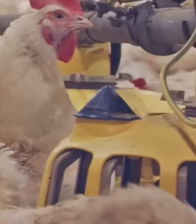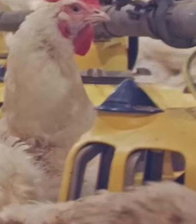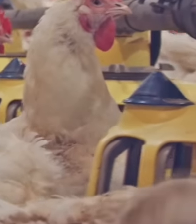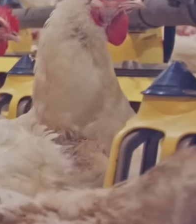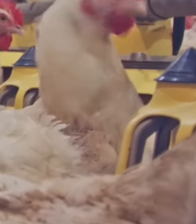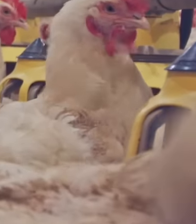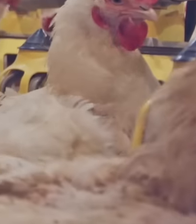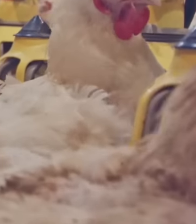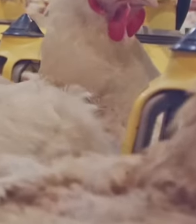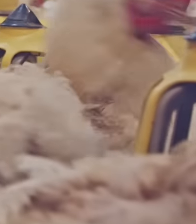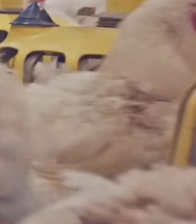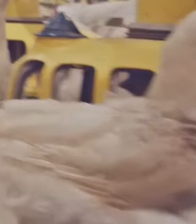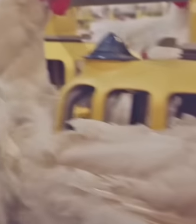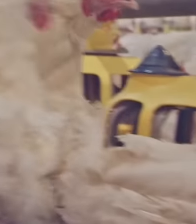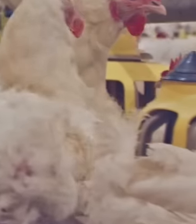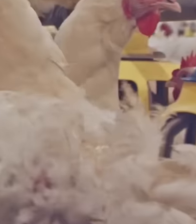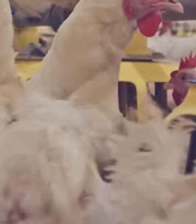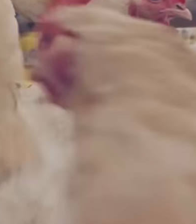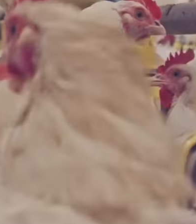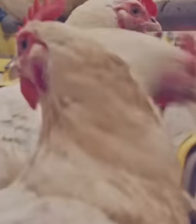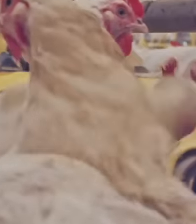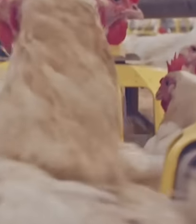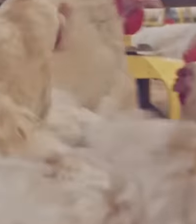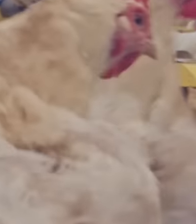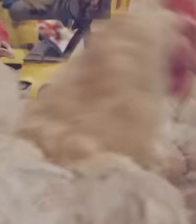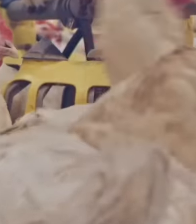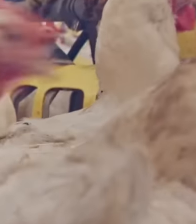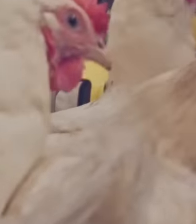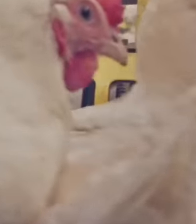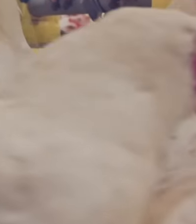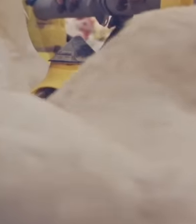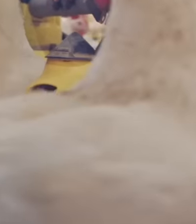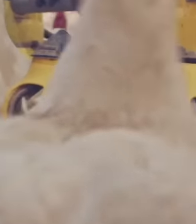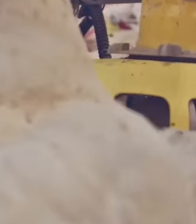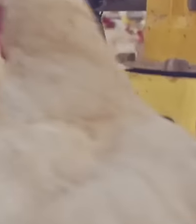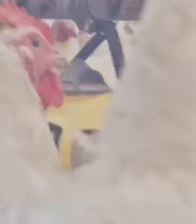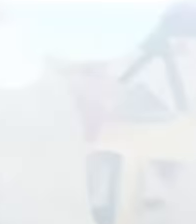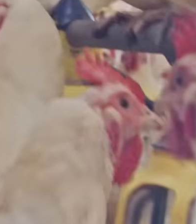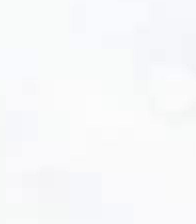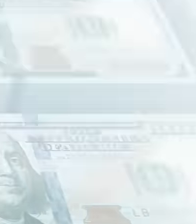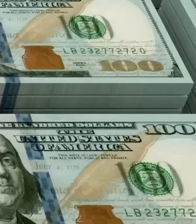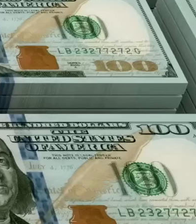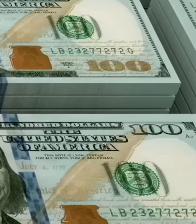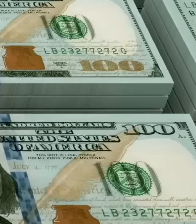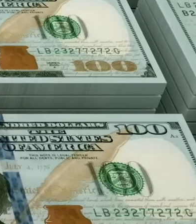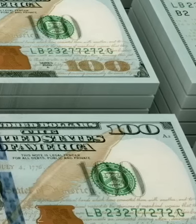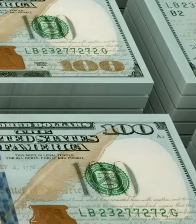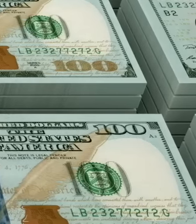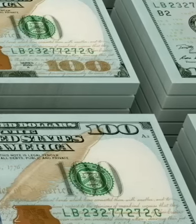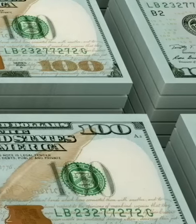ha venido a consolidarse. Recientemente, Pilgrims anunció una inversión histórica de 1300 millones